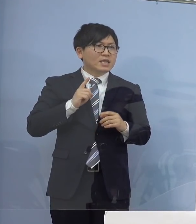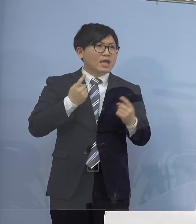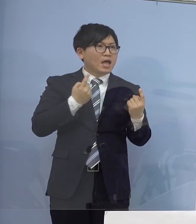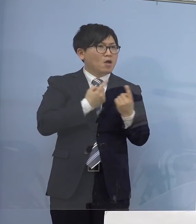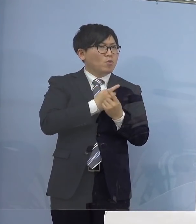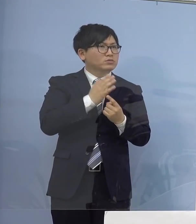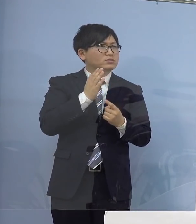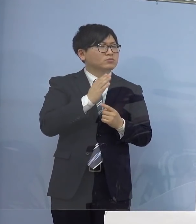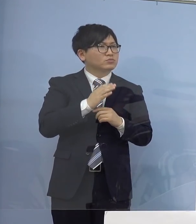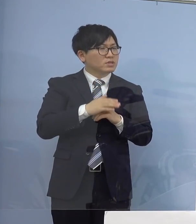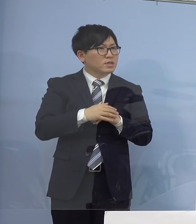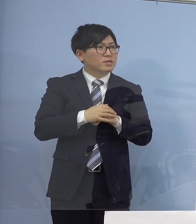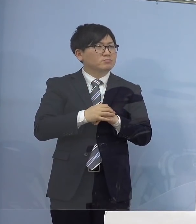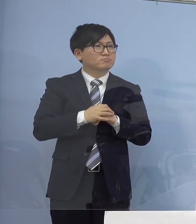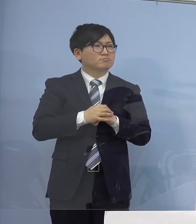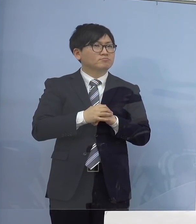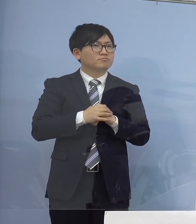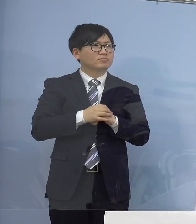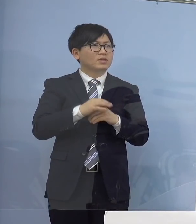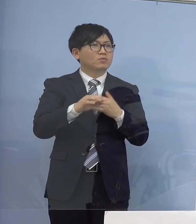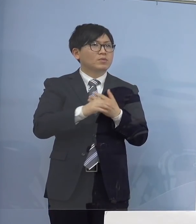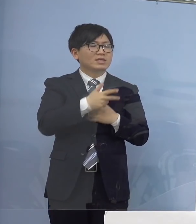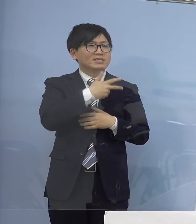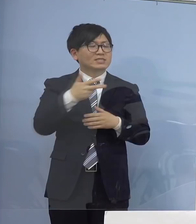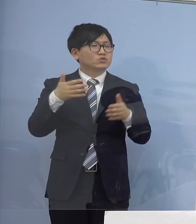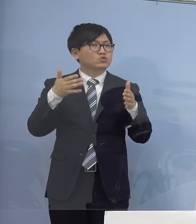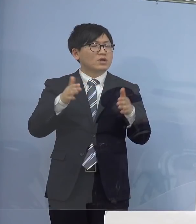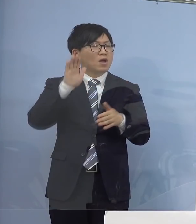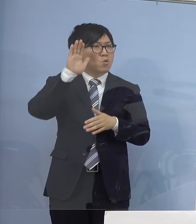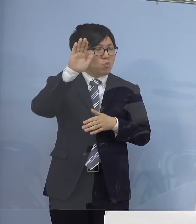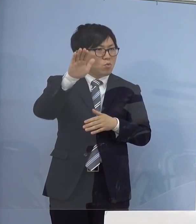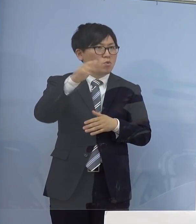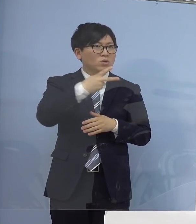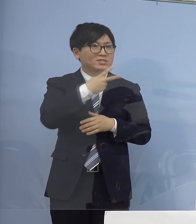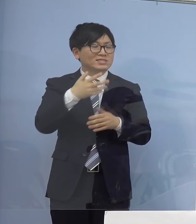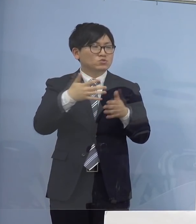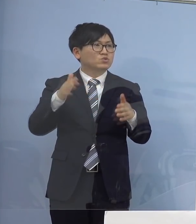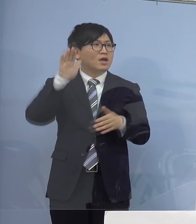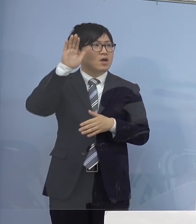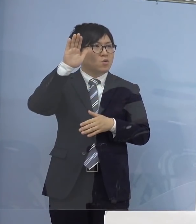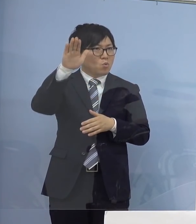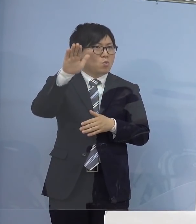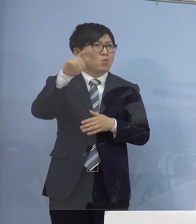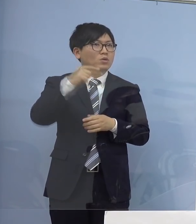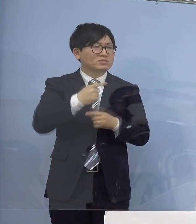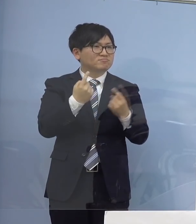だいたい1週間から2週間後にその効果、成果が あるいは影響が出てくる